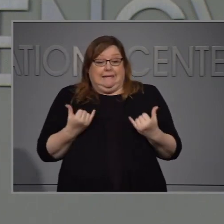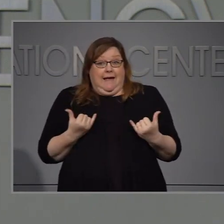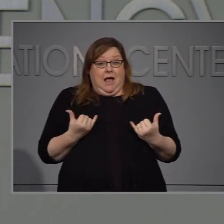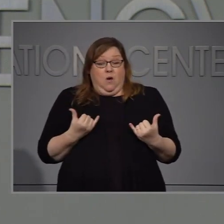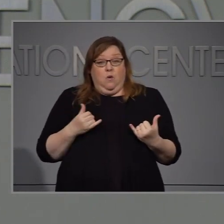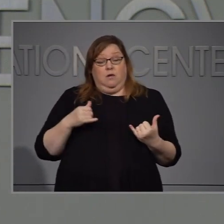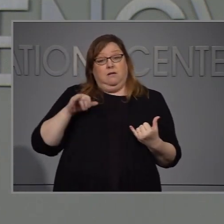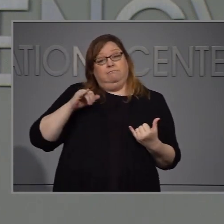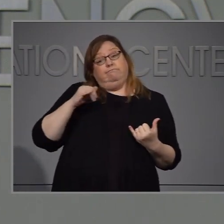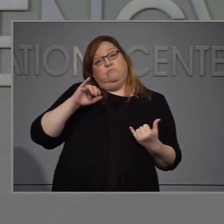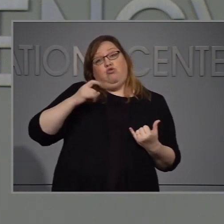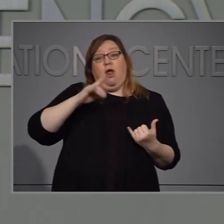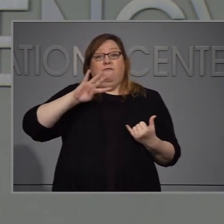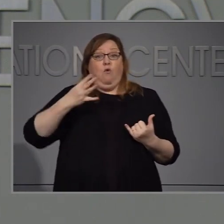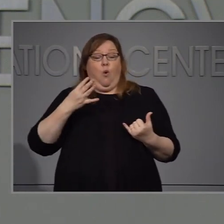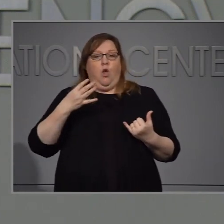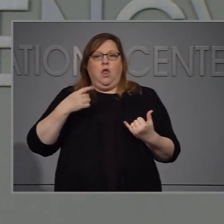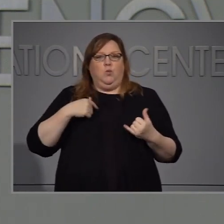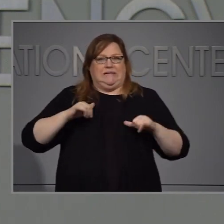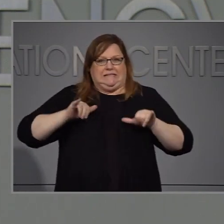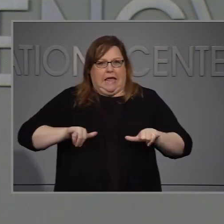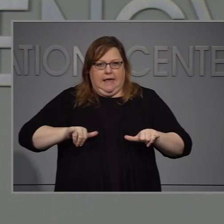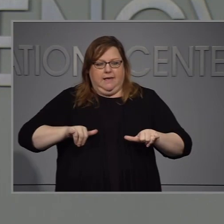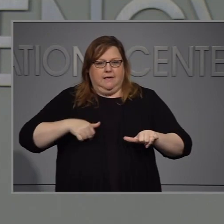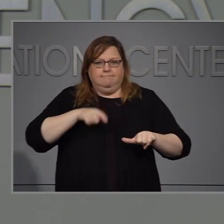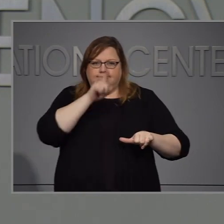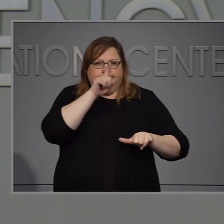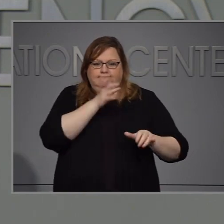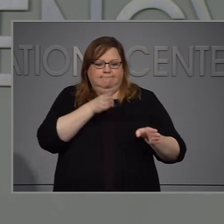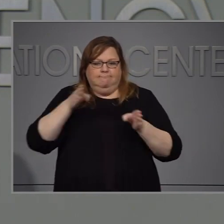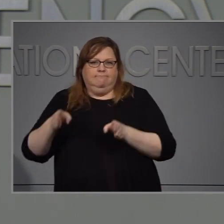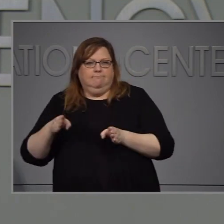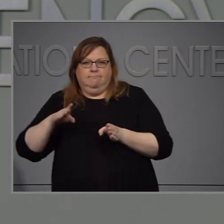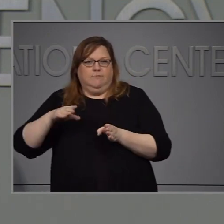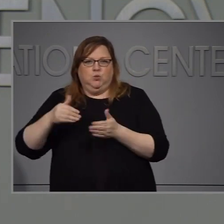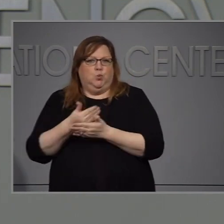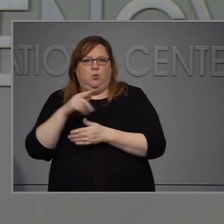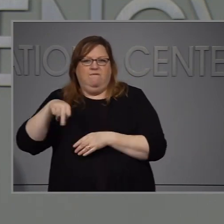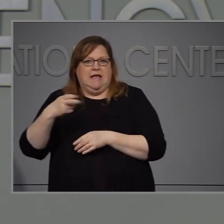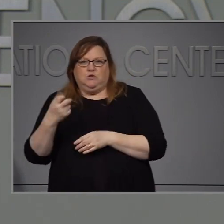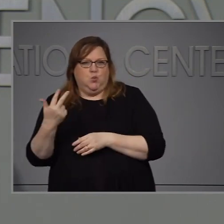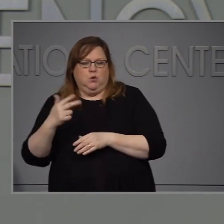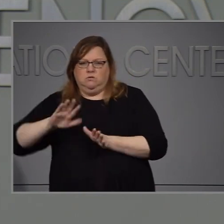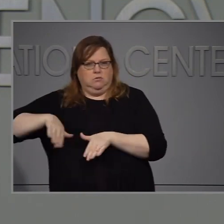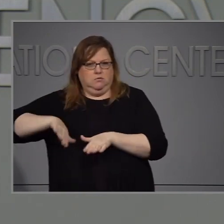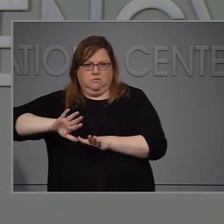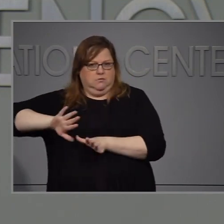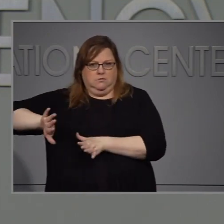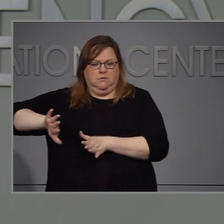quedar en un lugar para mantener la propagación baja y ahora ya también estamos